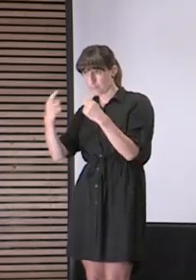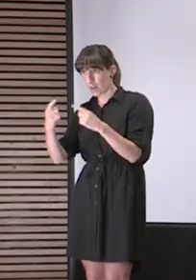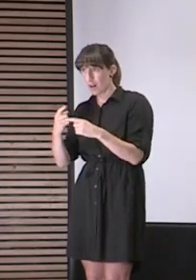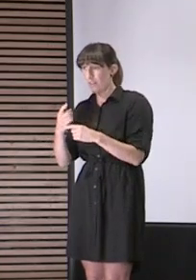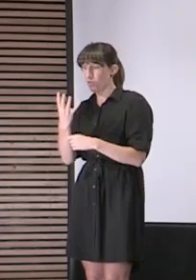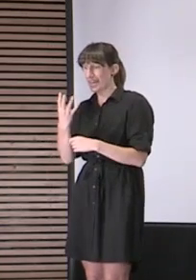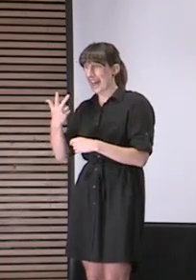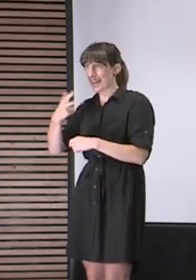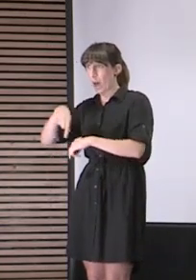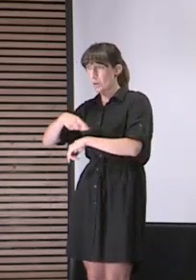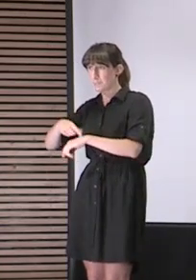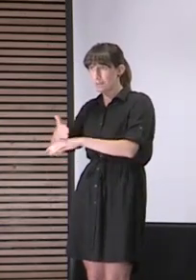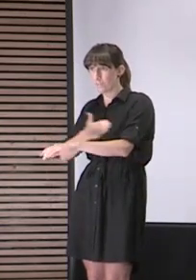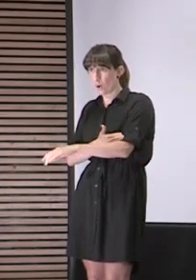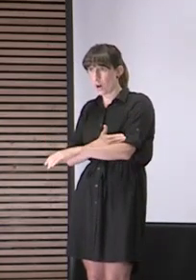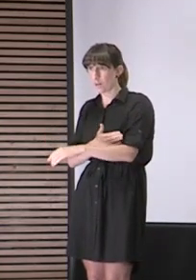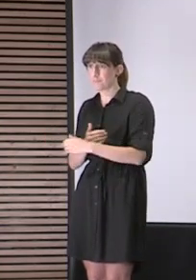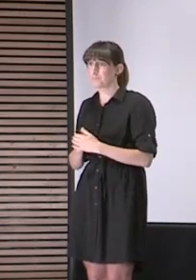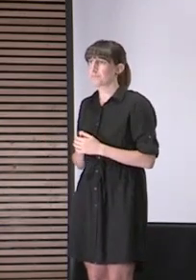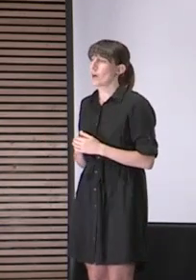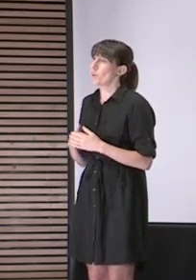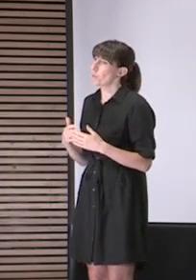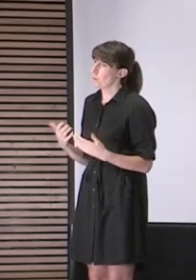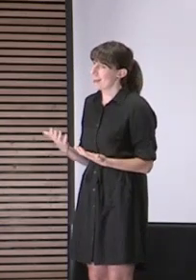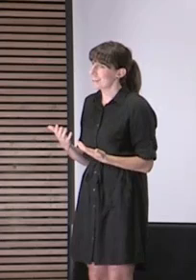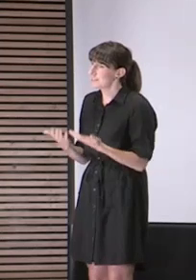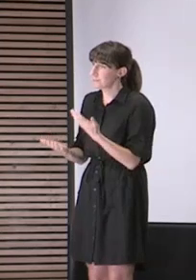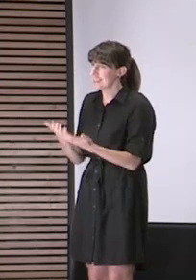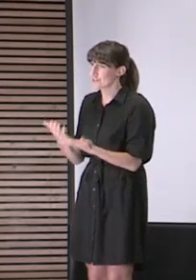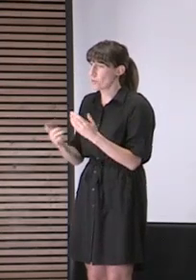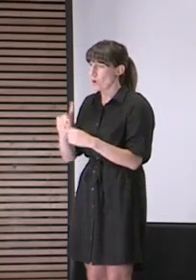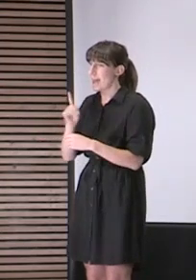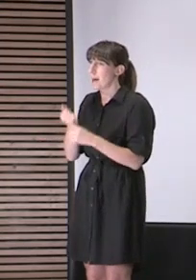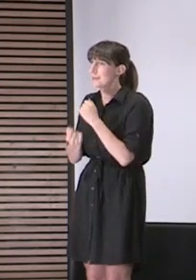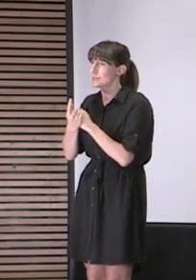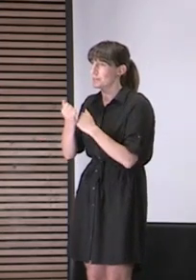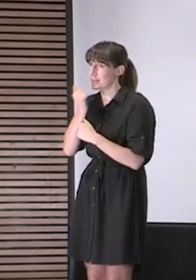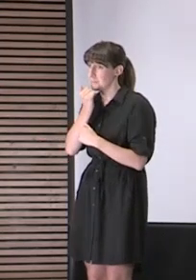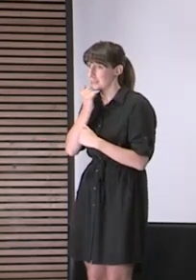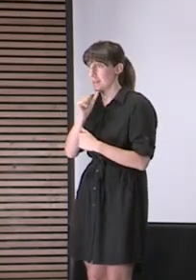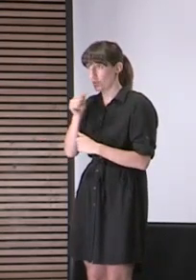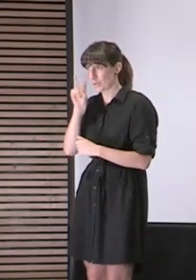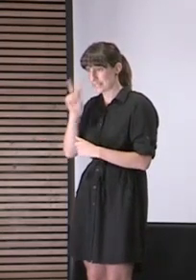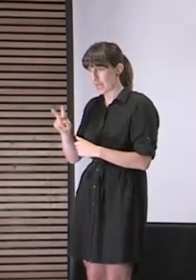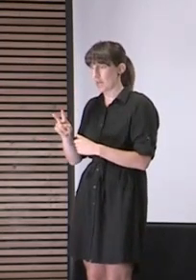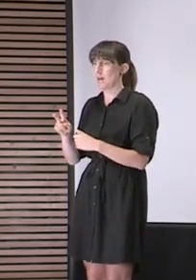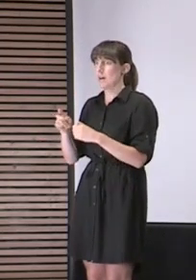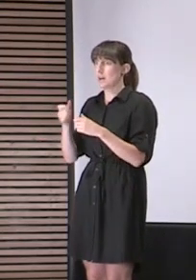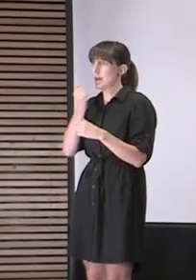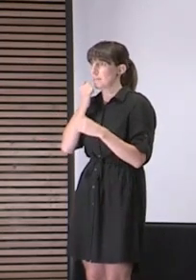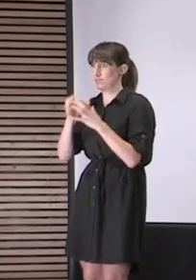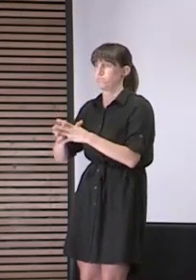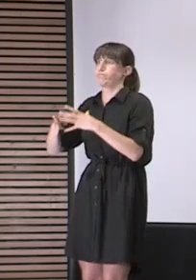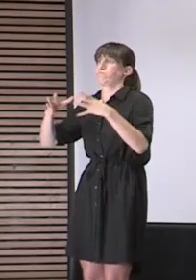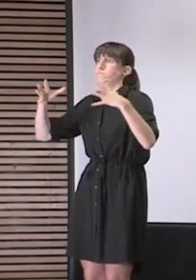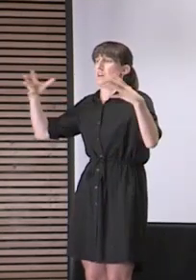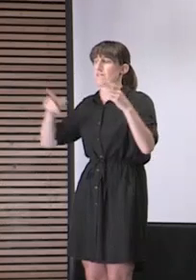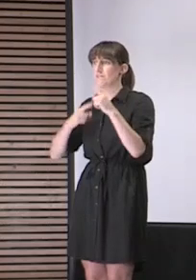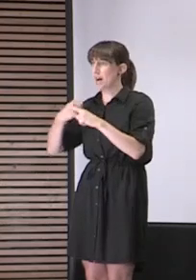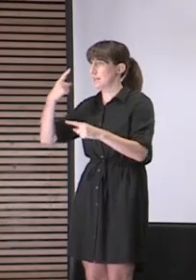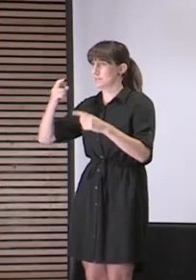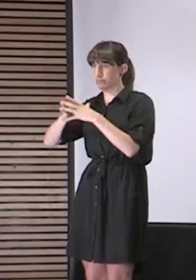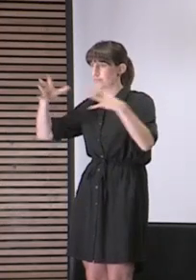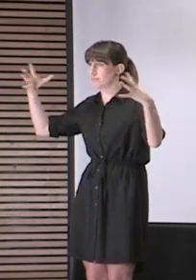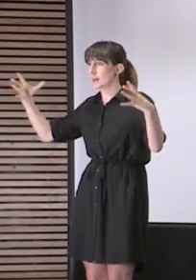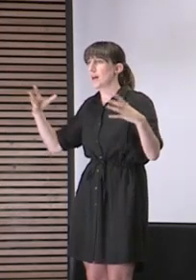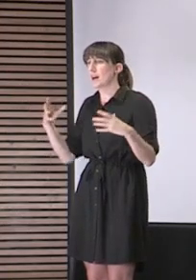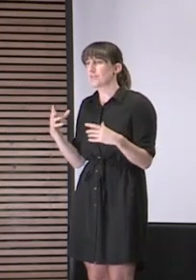controlar el riesgo de COVID-19.